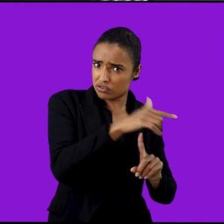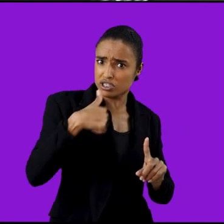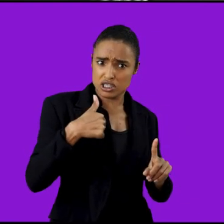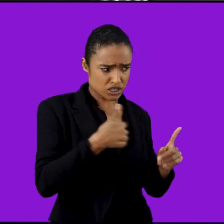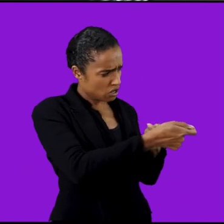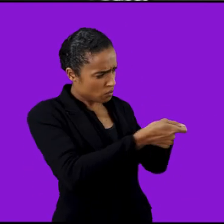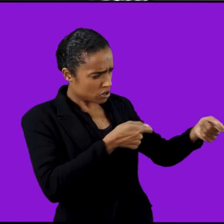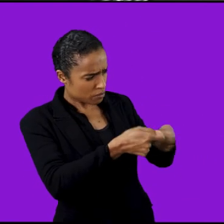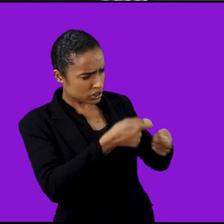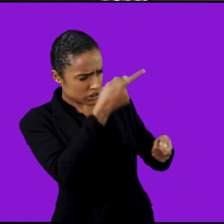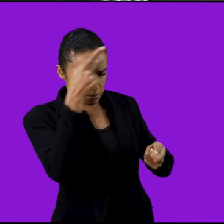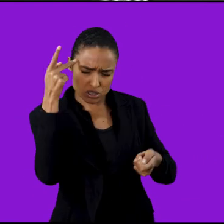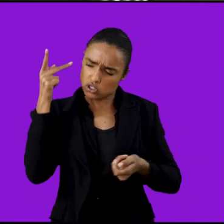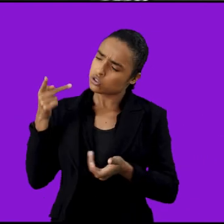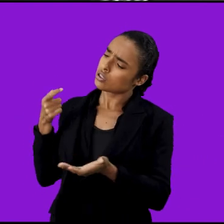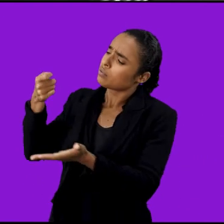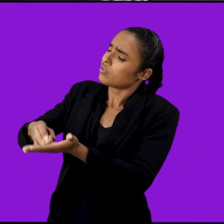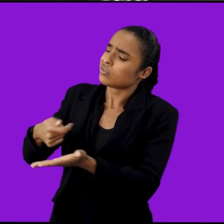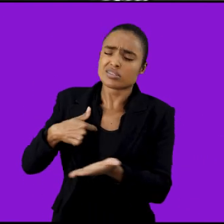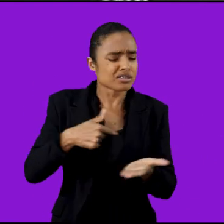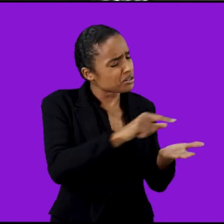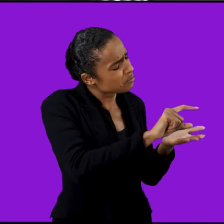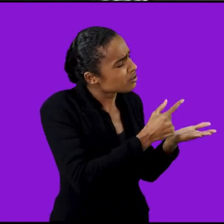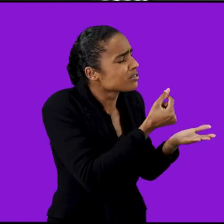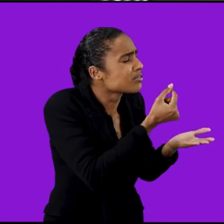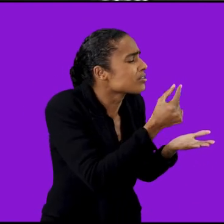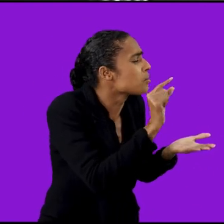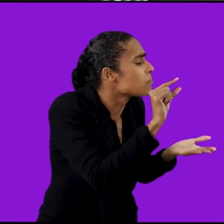negociações. Eu ia para Feira Preta pra negociar com patrocinador. E às vezes o patrocinador